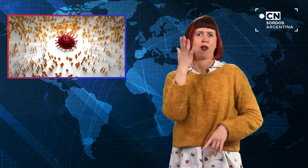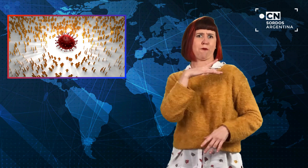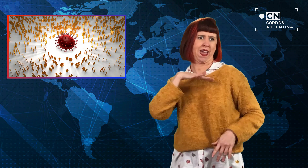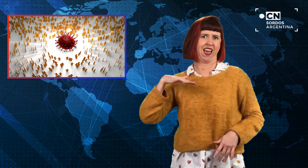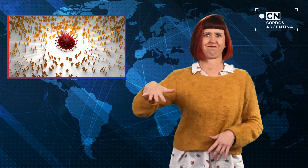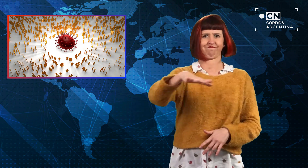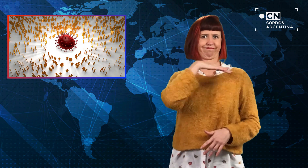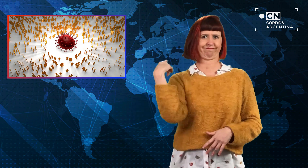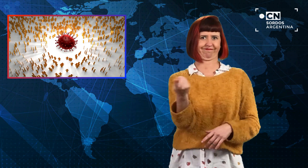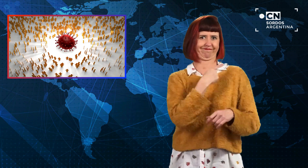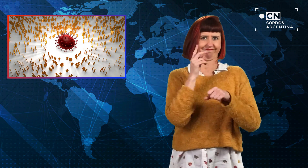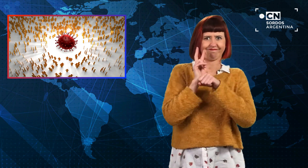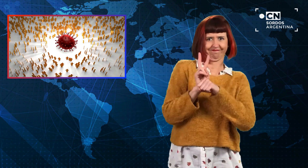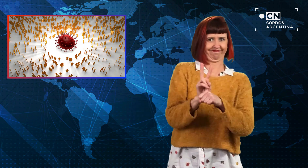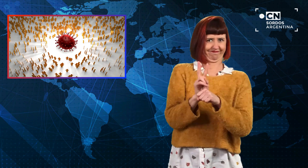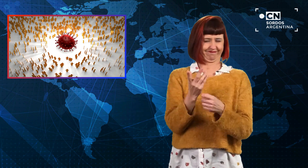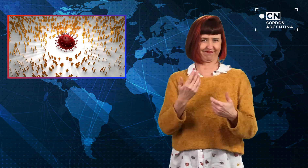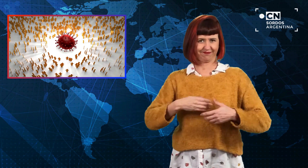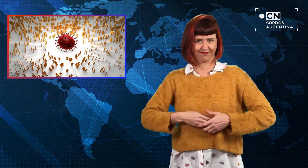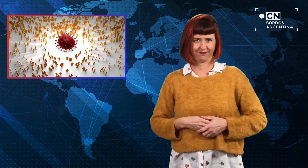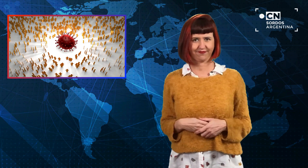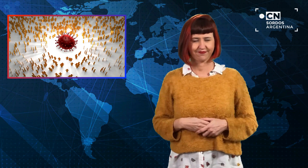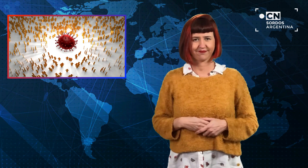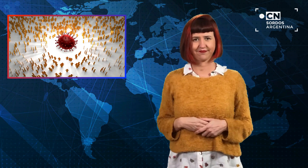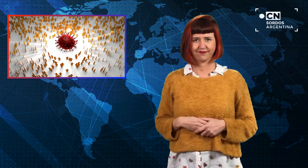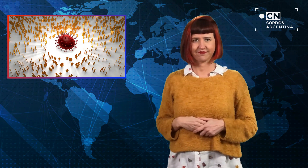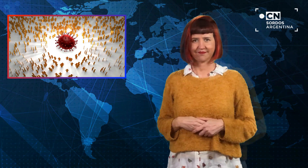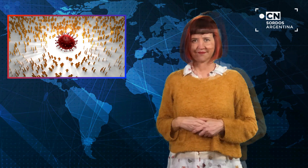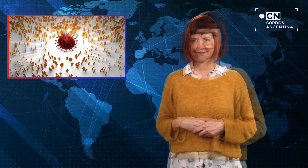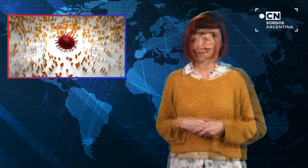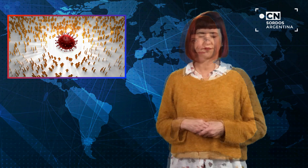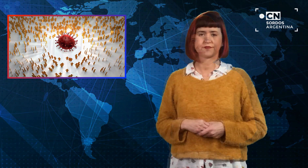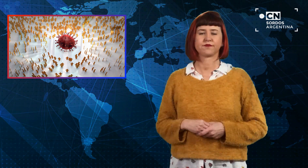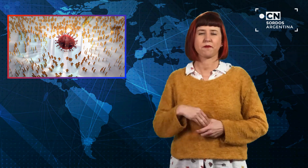que probaron ser seguras y eficaces.